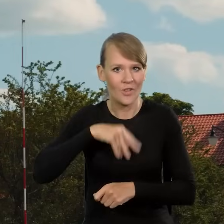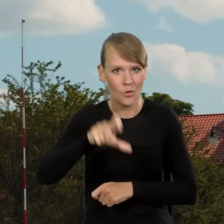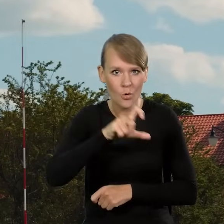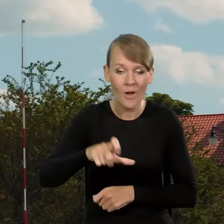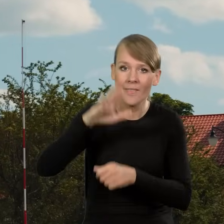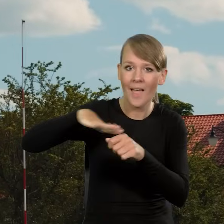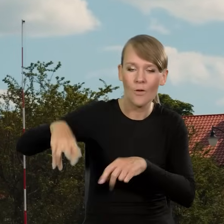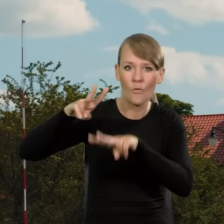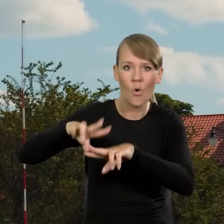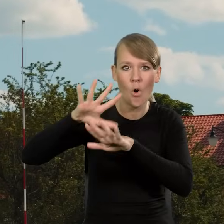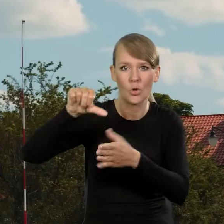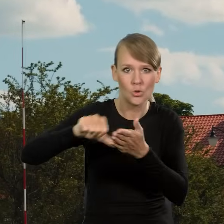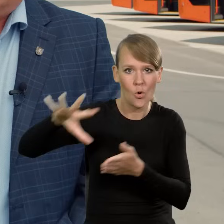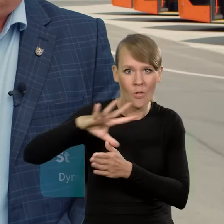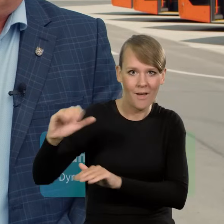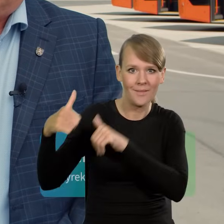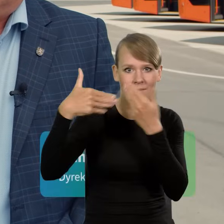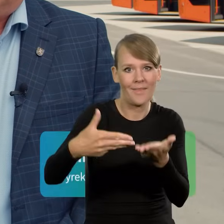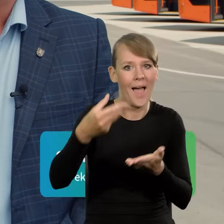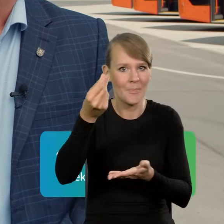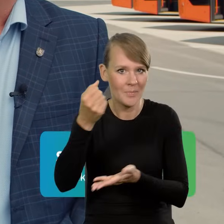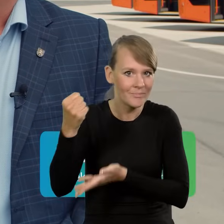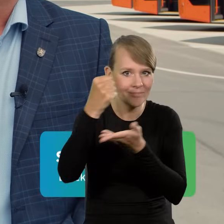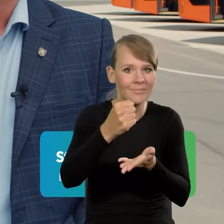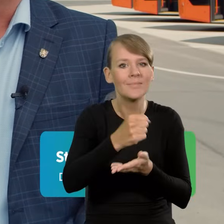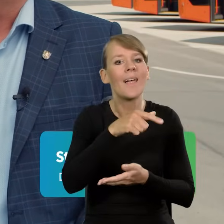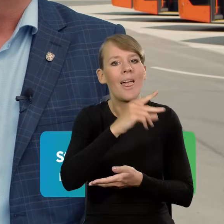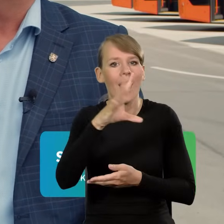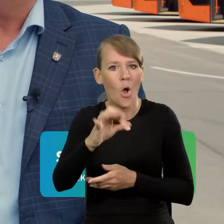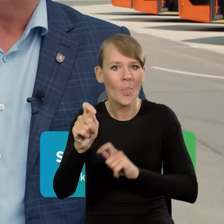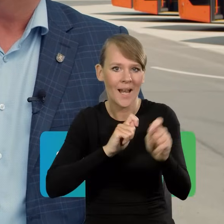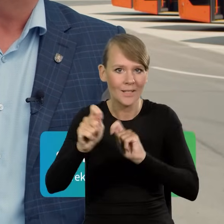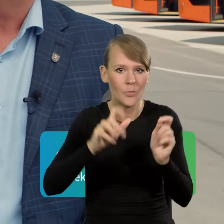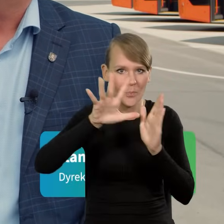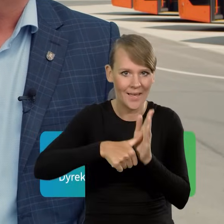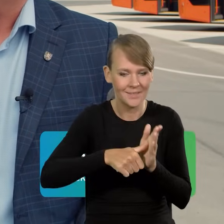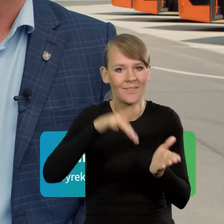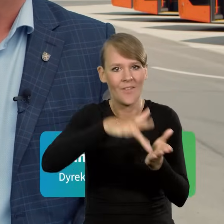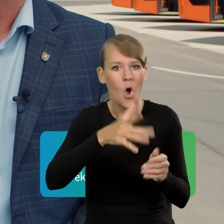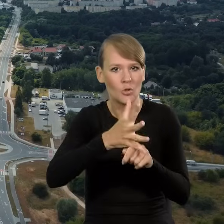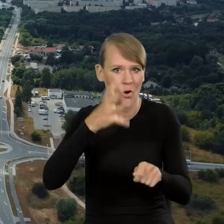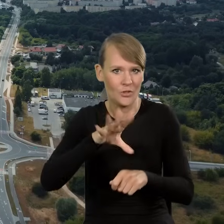przeznaczył na ten cel ponad 29 mln złotych. To jedna z wielu eko inwestycji funduszu, która oznacza wygodę